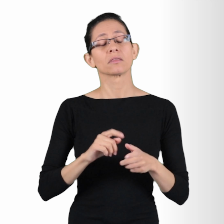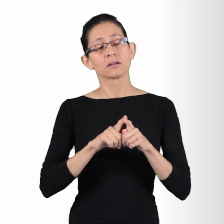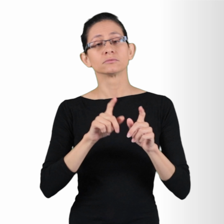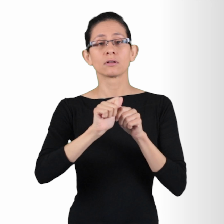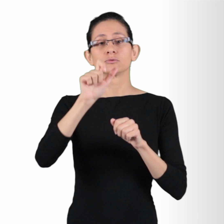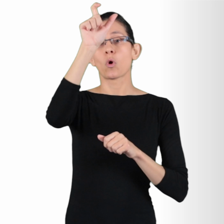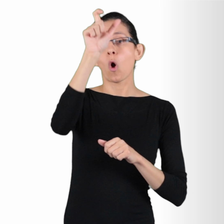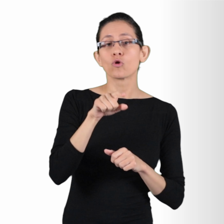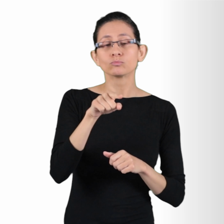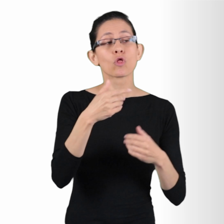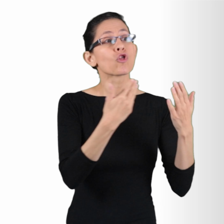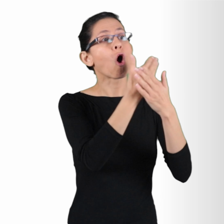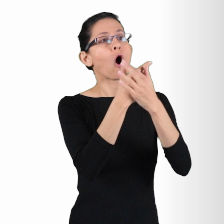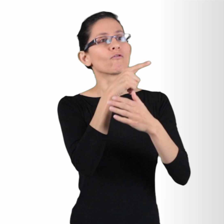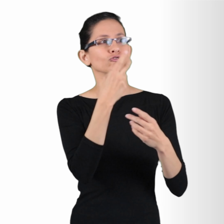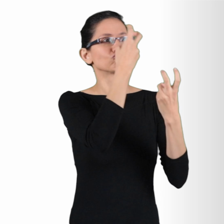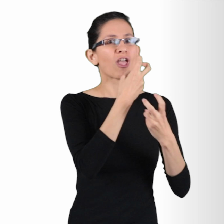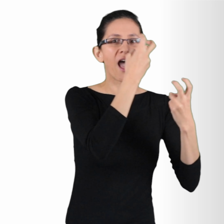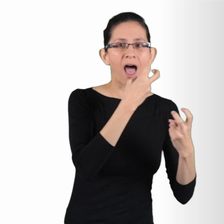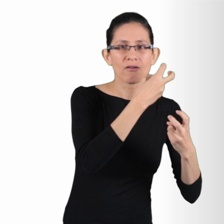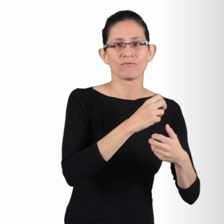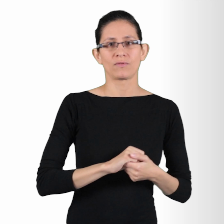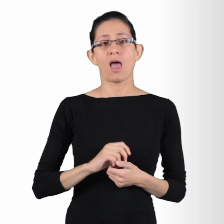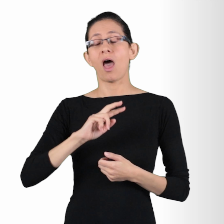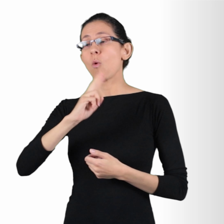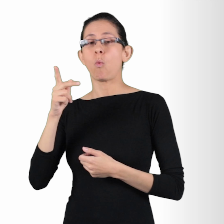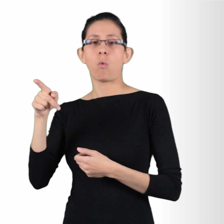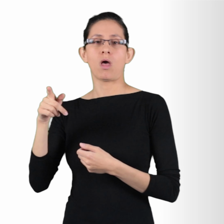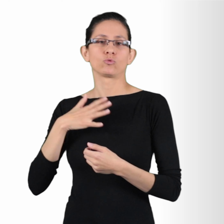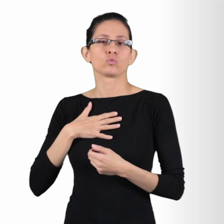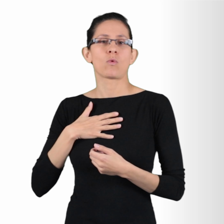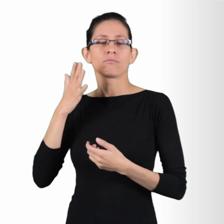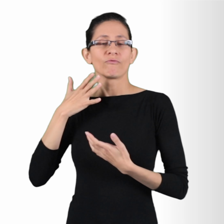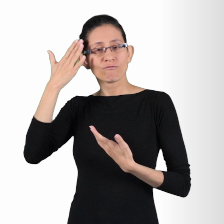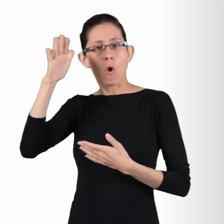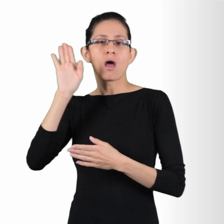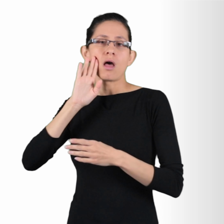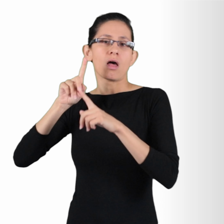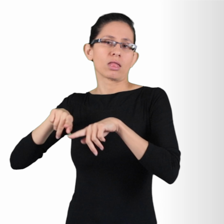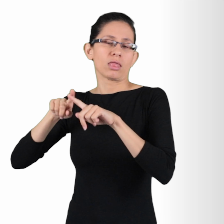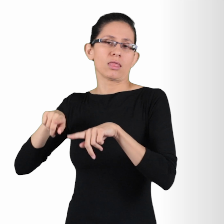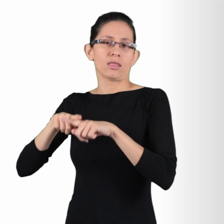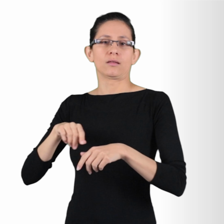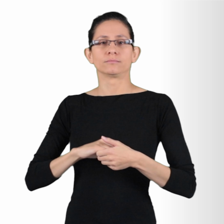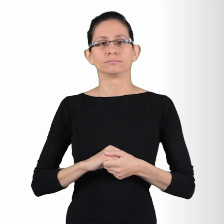Ktoś jest bardzo otwarty na nowości, inny lubi to, co już zna.